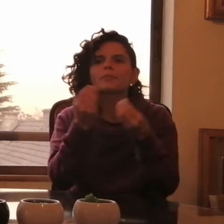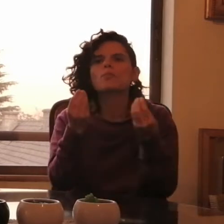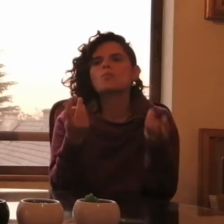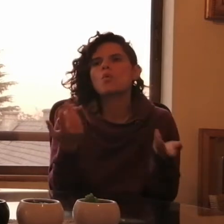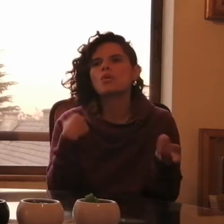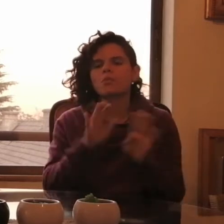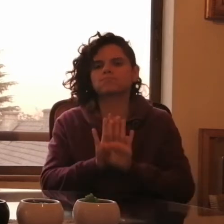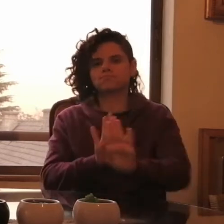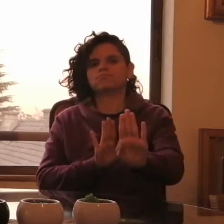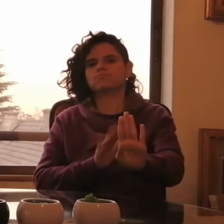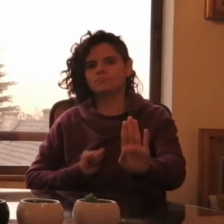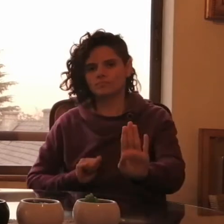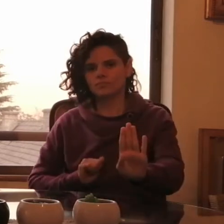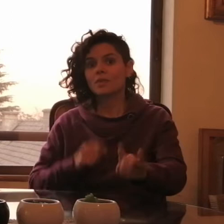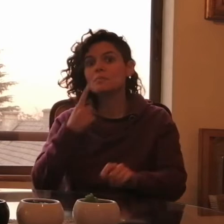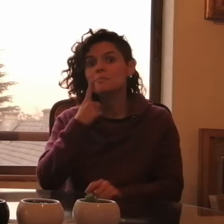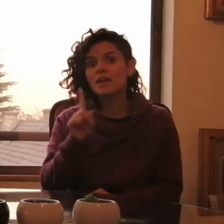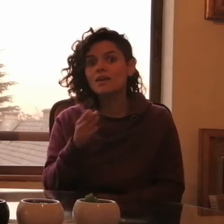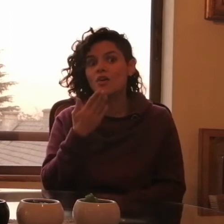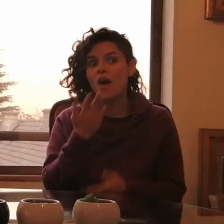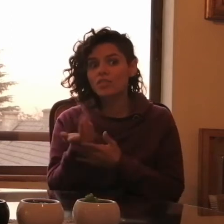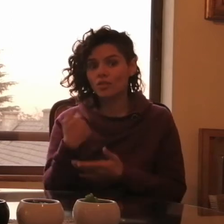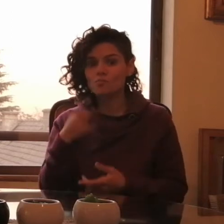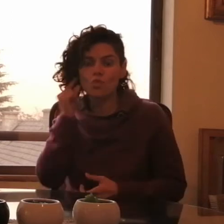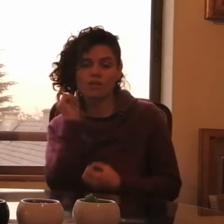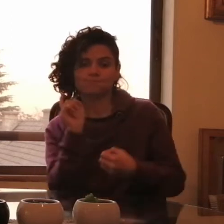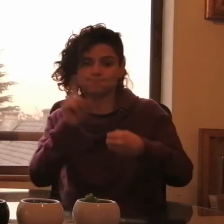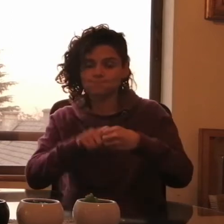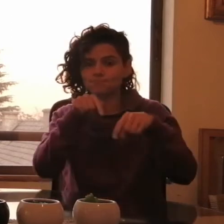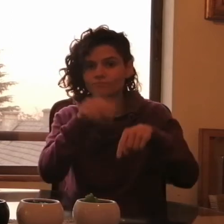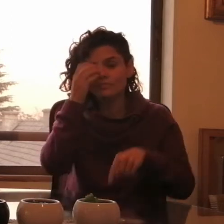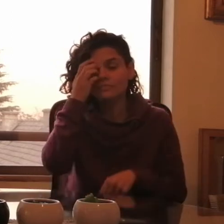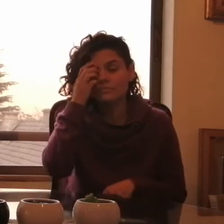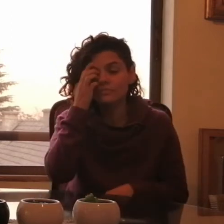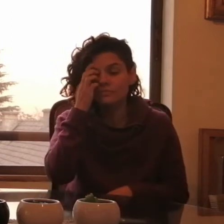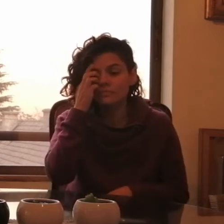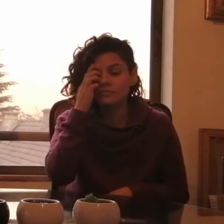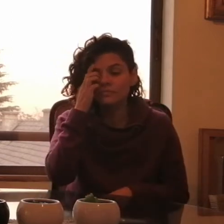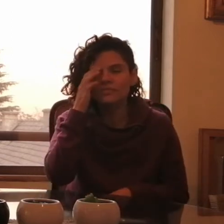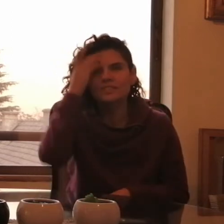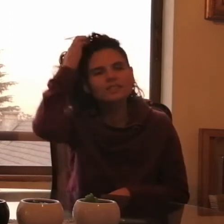pero al entrar la mujer en eso lo que encuentro bueno es qué va